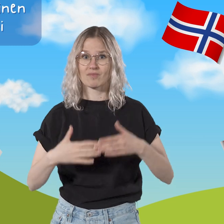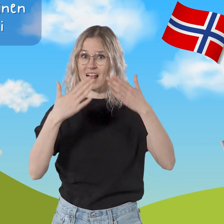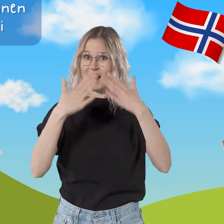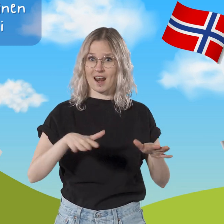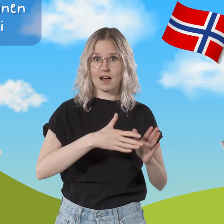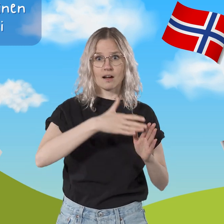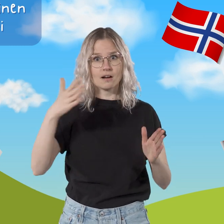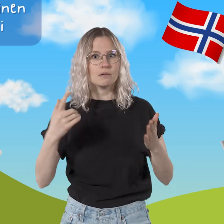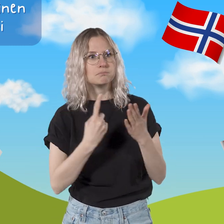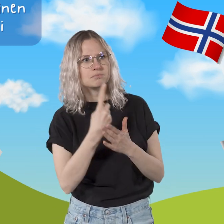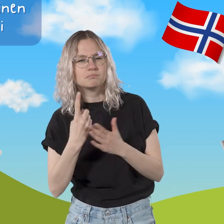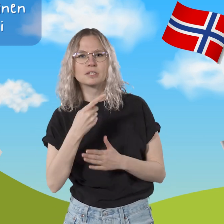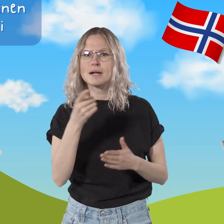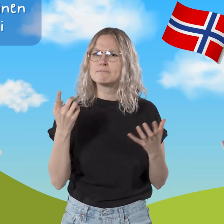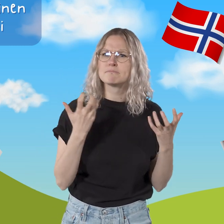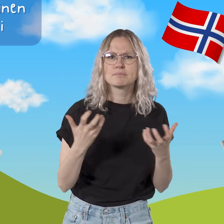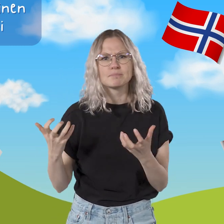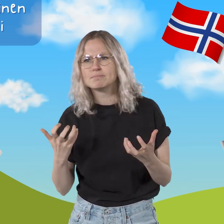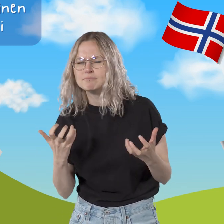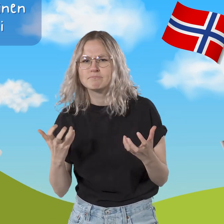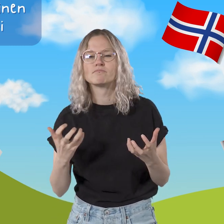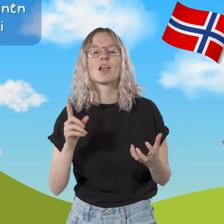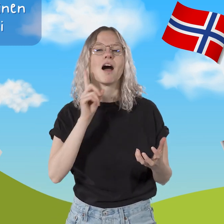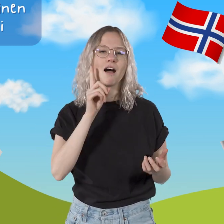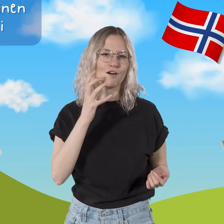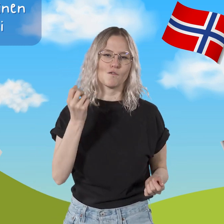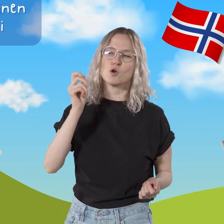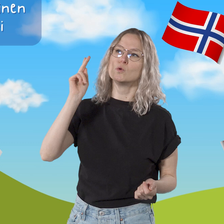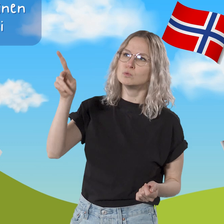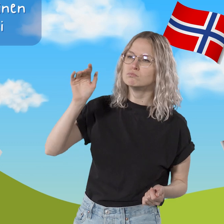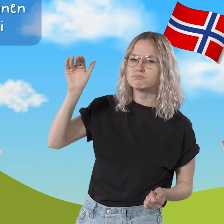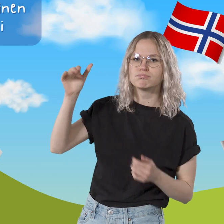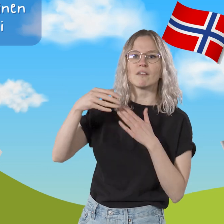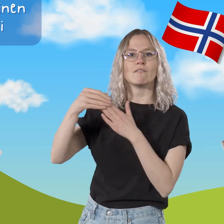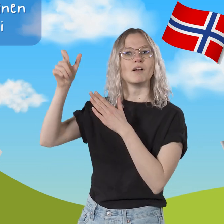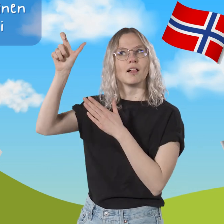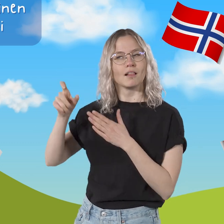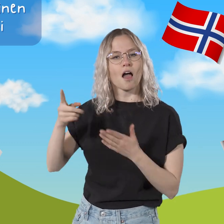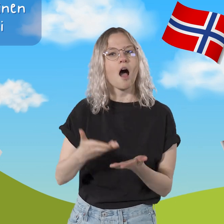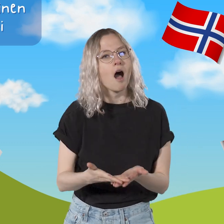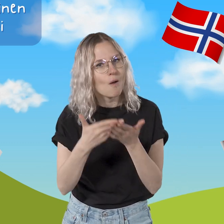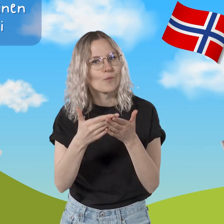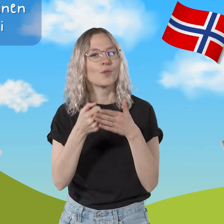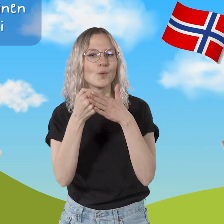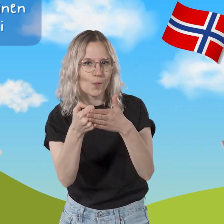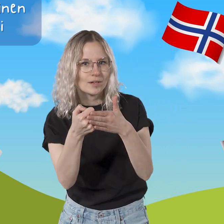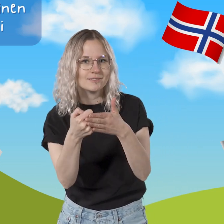Hän on leirin aikana tarvittaessa tukenasi erilaisissa asioissa, - kuten kielen opettelussa ja kaikessa muussakin!